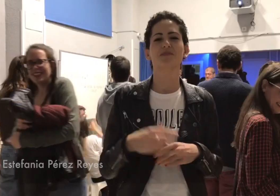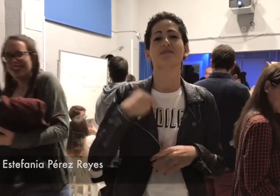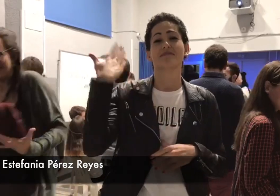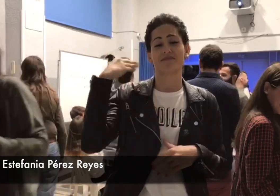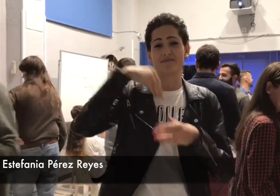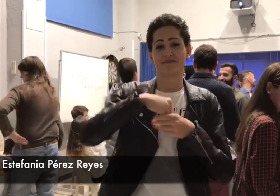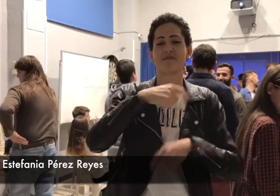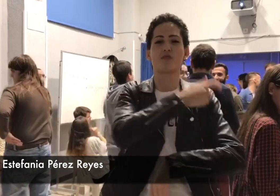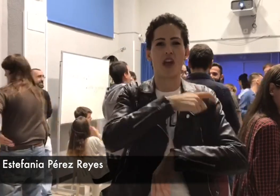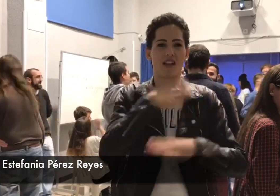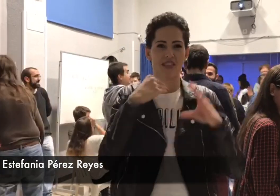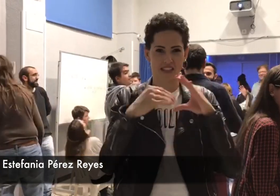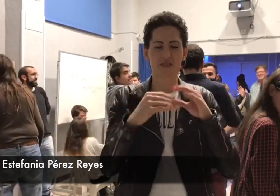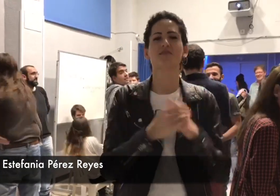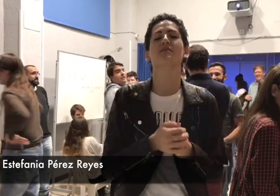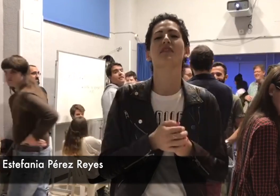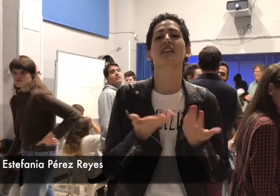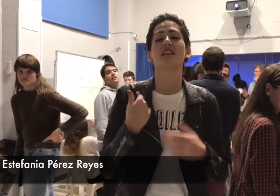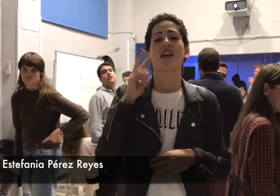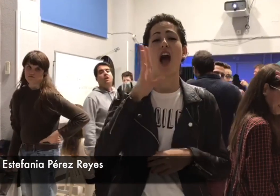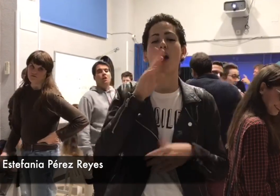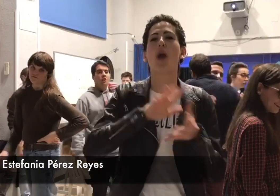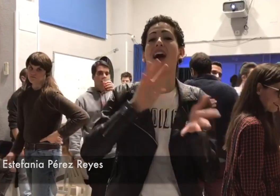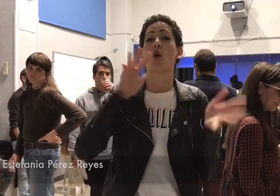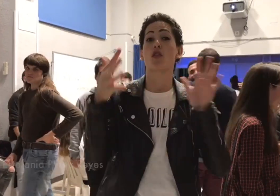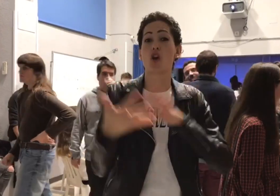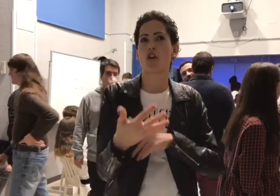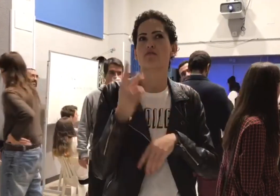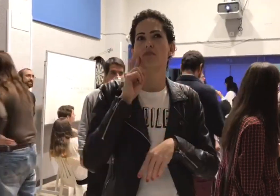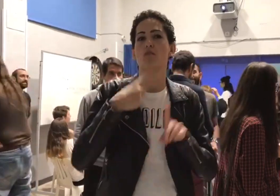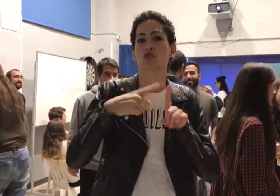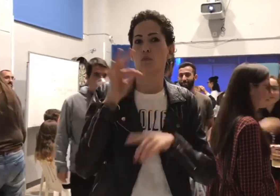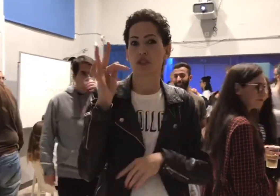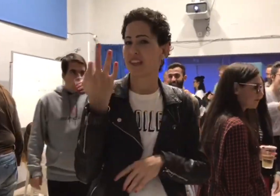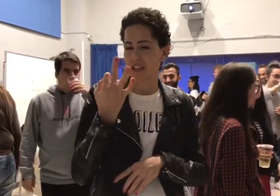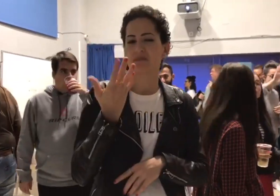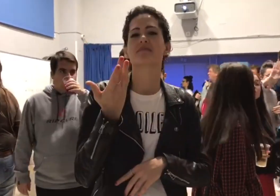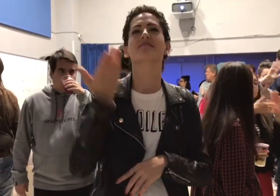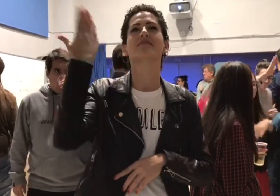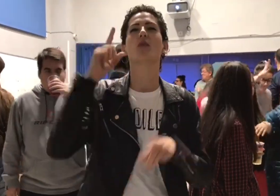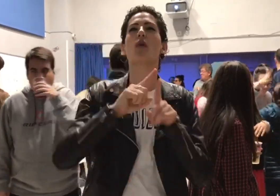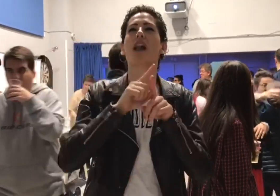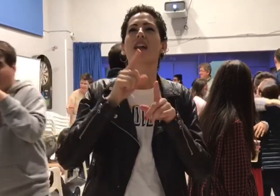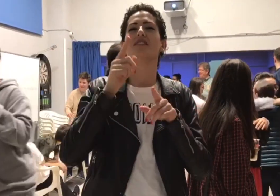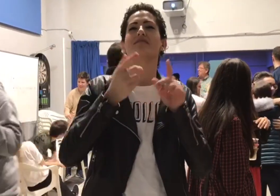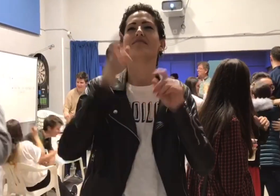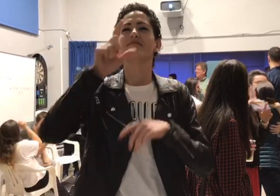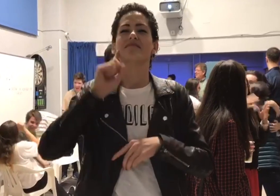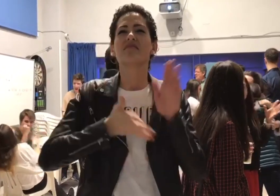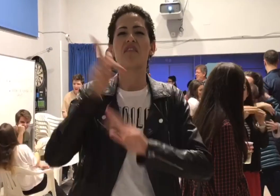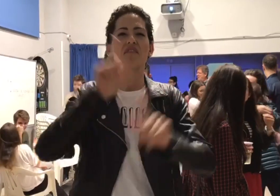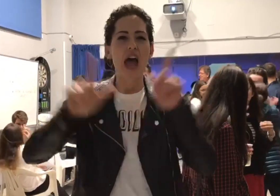Fui ex vocal de CJS-CNSE y la evolución que he visto es que antes había menos iniciativa para viajar y emprender